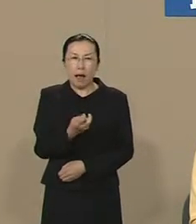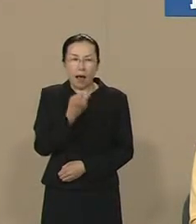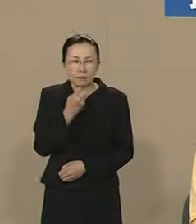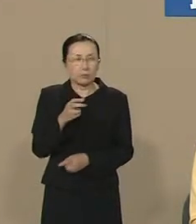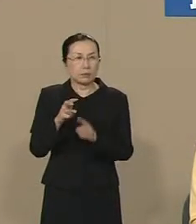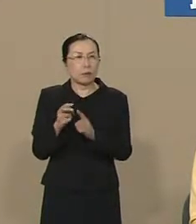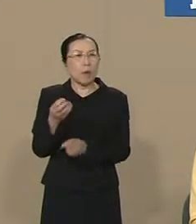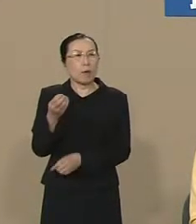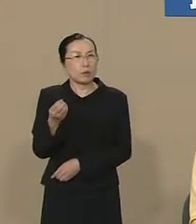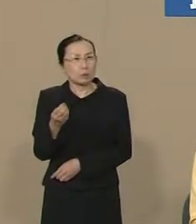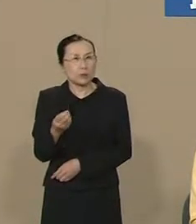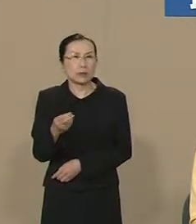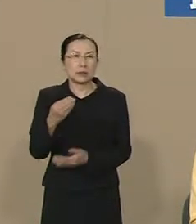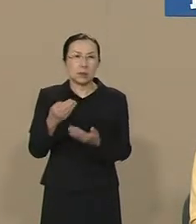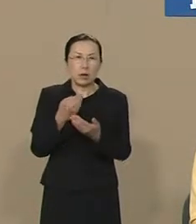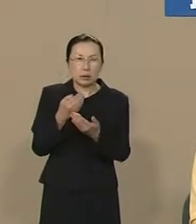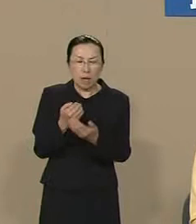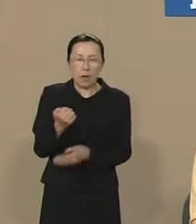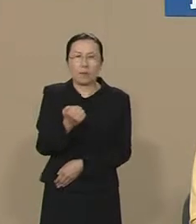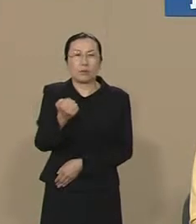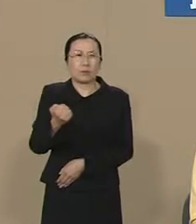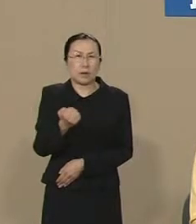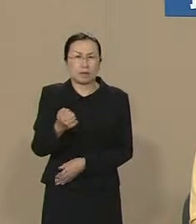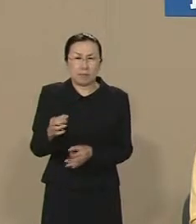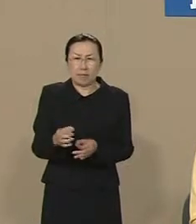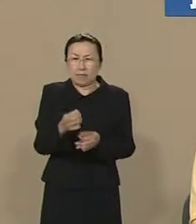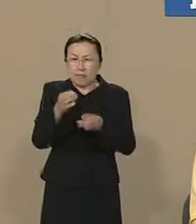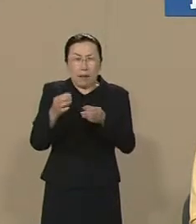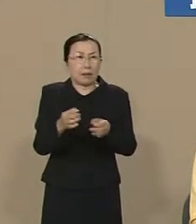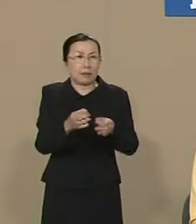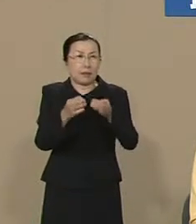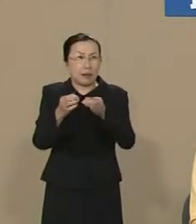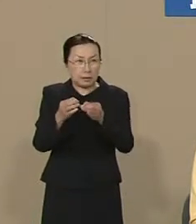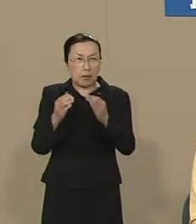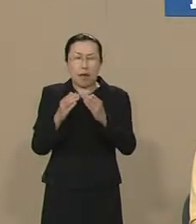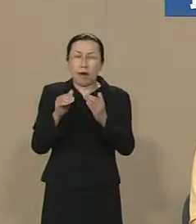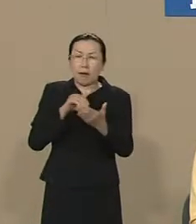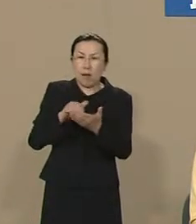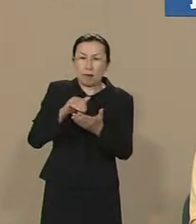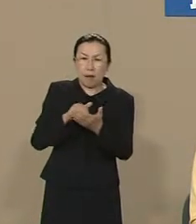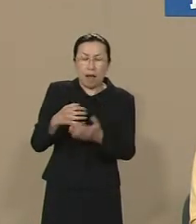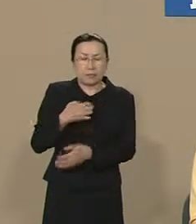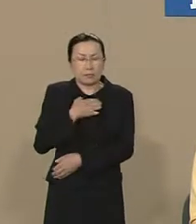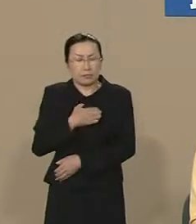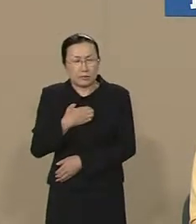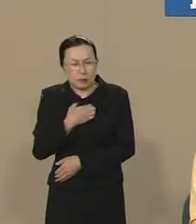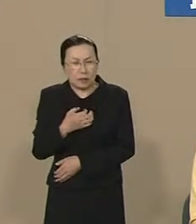パン､マヨネーズなどが値上がりし 家計が苦しくなったとの声が､ 多く届いています｡